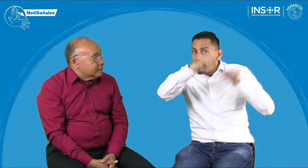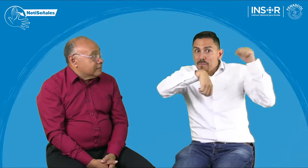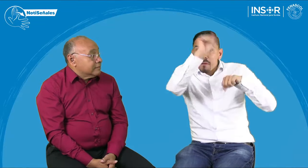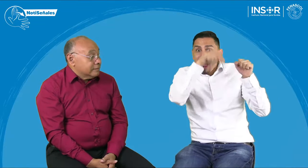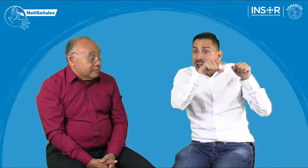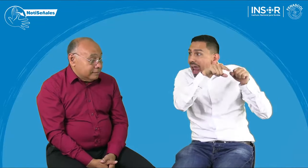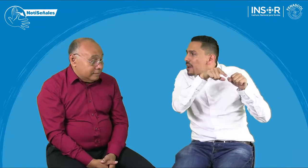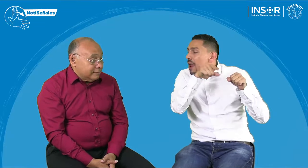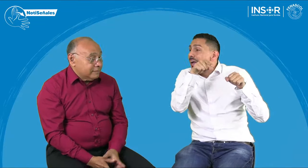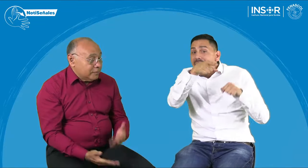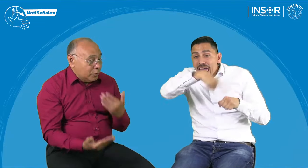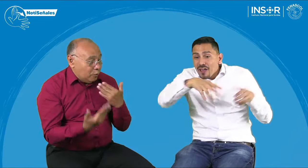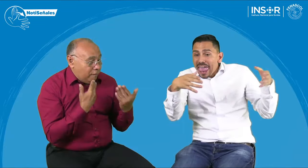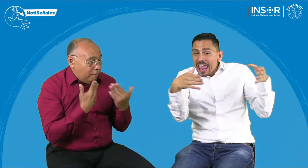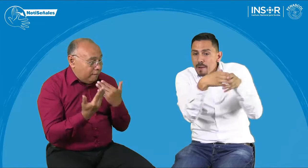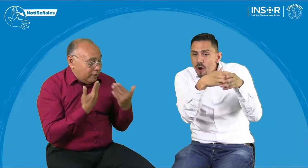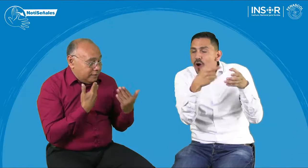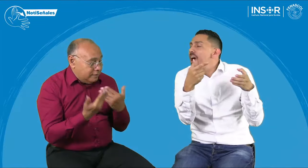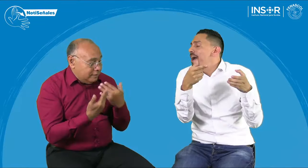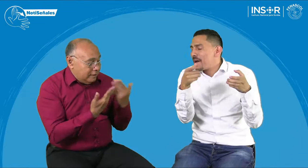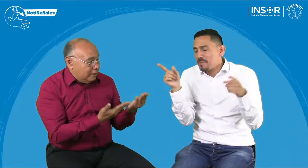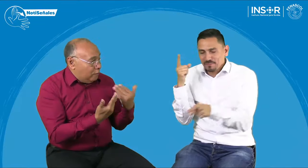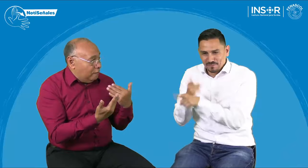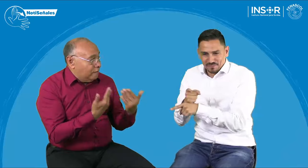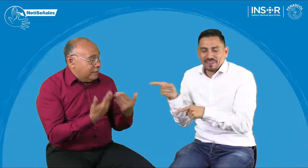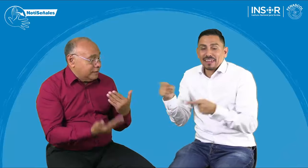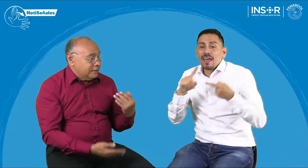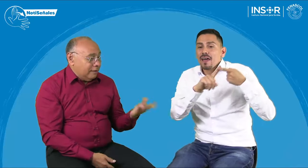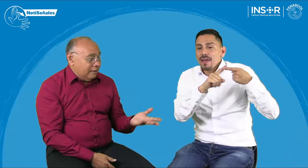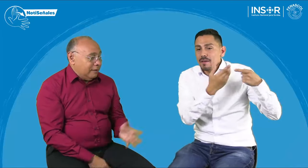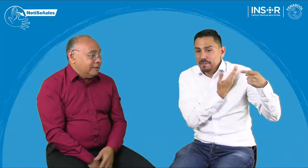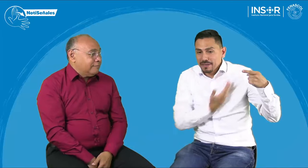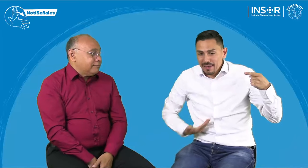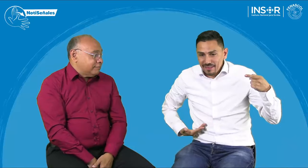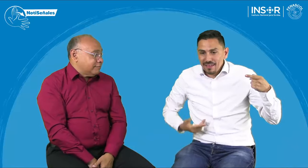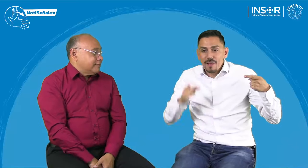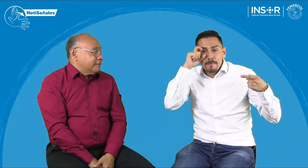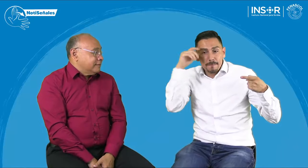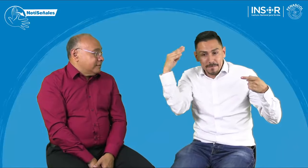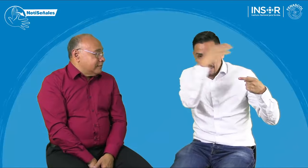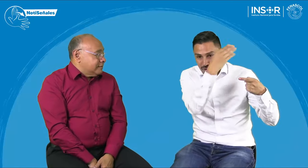al gobierno nacional ¿A quién? Precisamente este cambio que